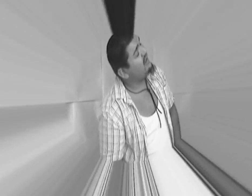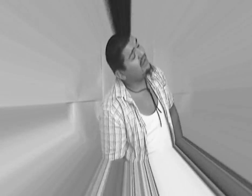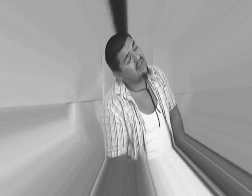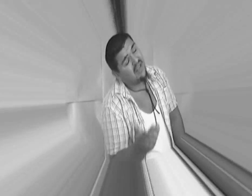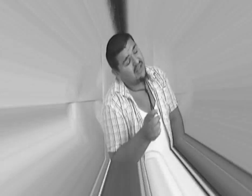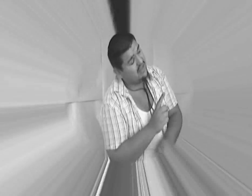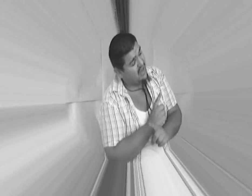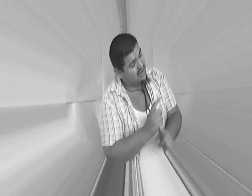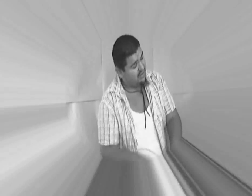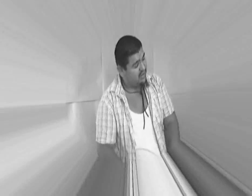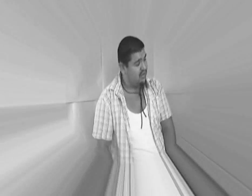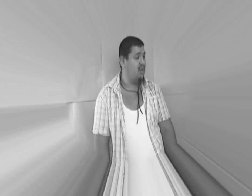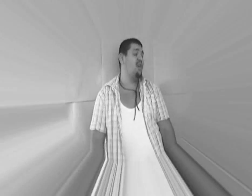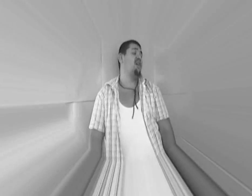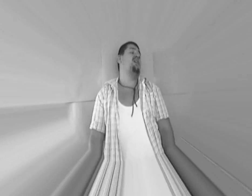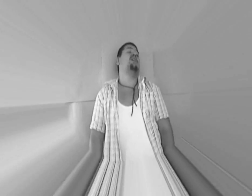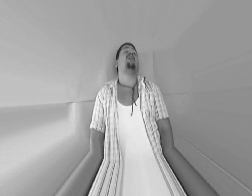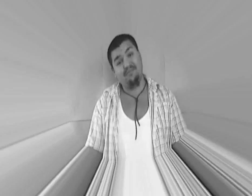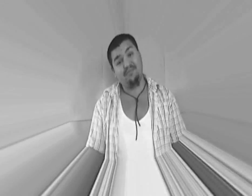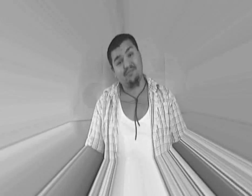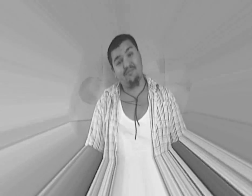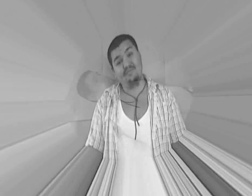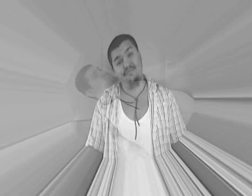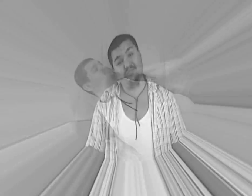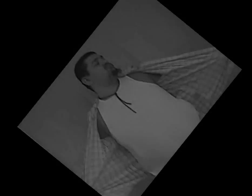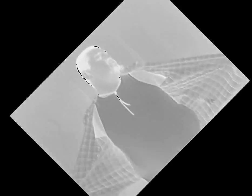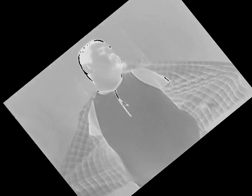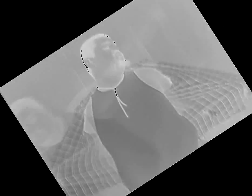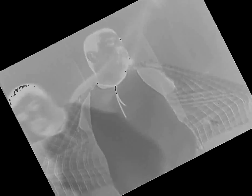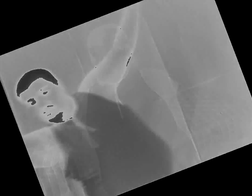вече те няма. already they will not.